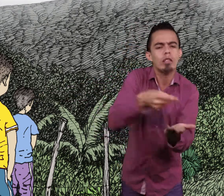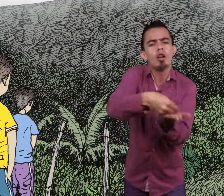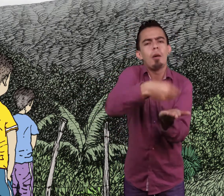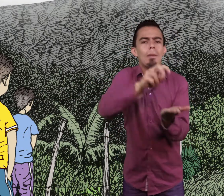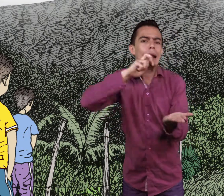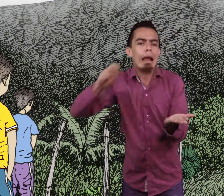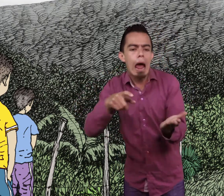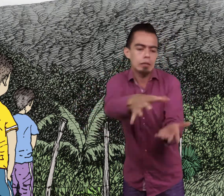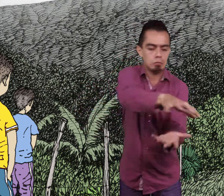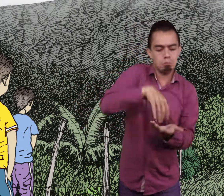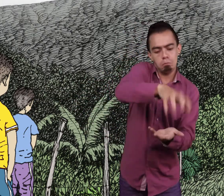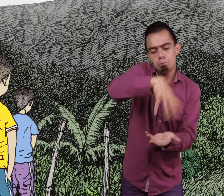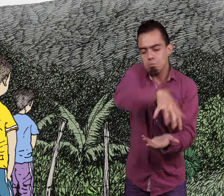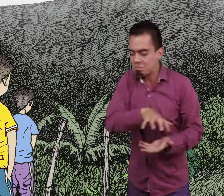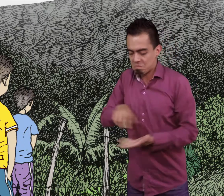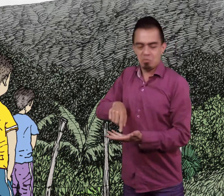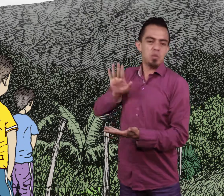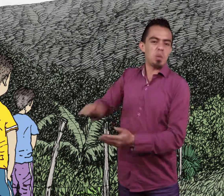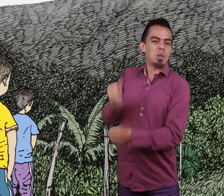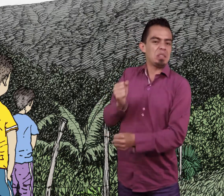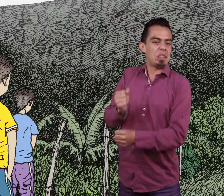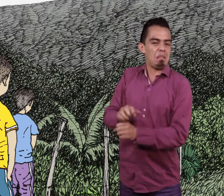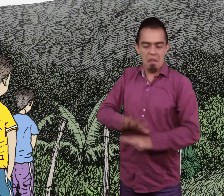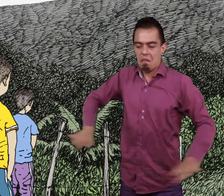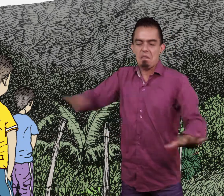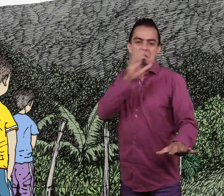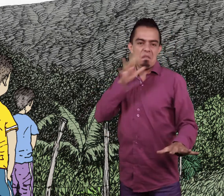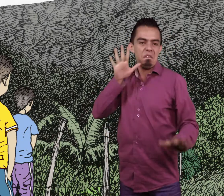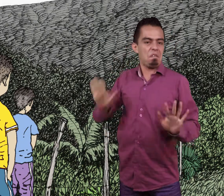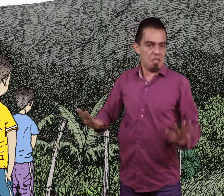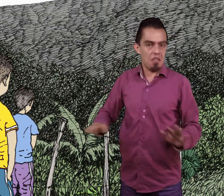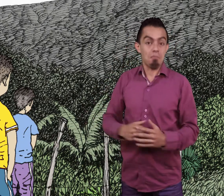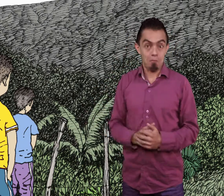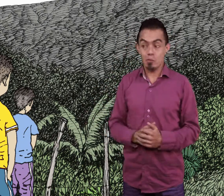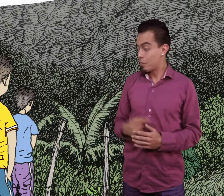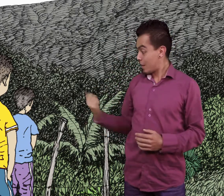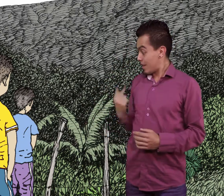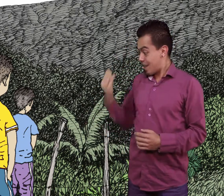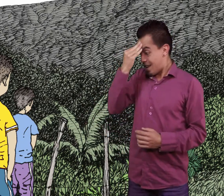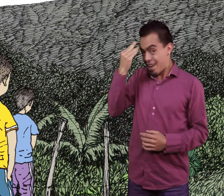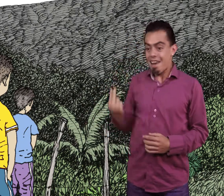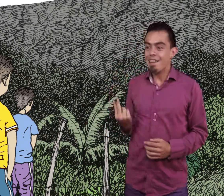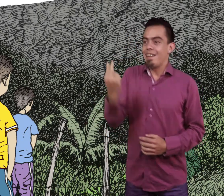También nosotros cuando salíamos a recreo,